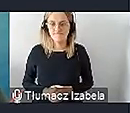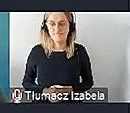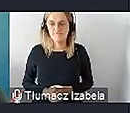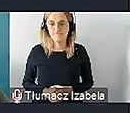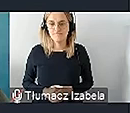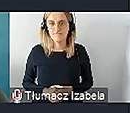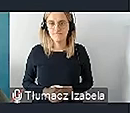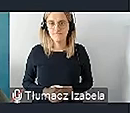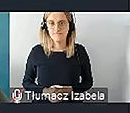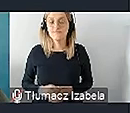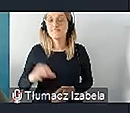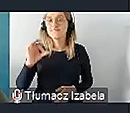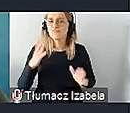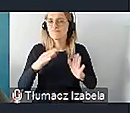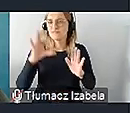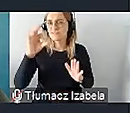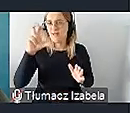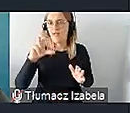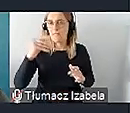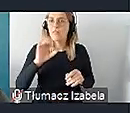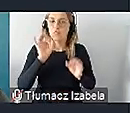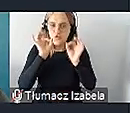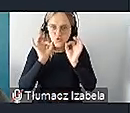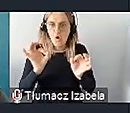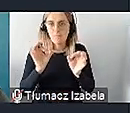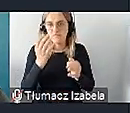Właśnie - jest schematyczny, jest czytelny, zrozumiały.